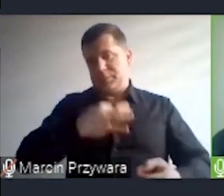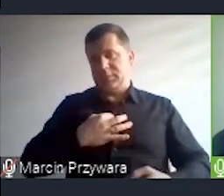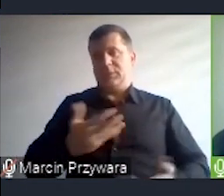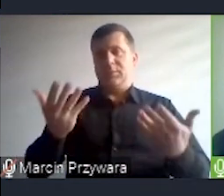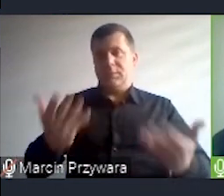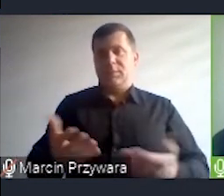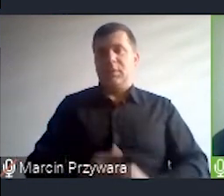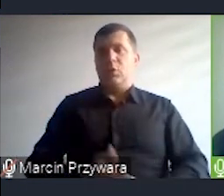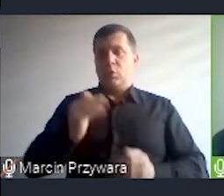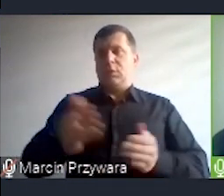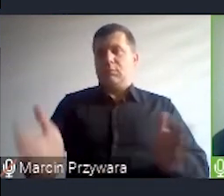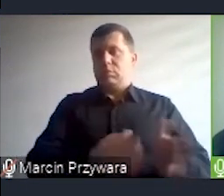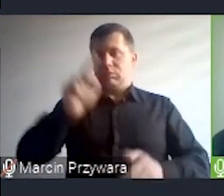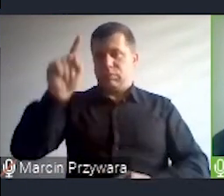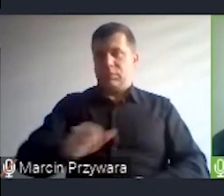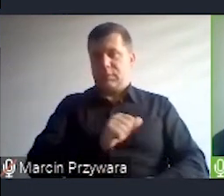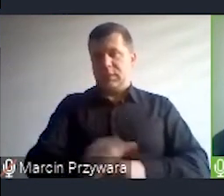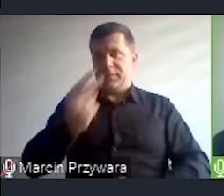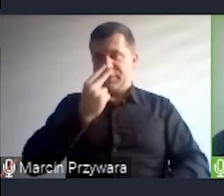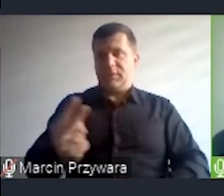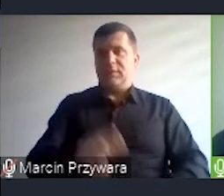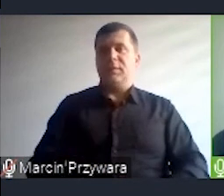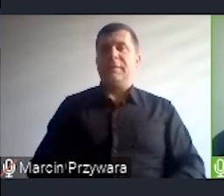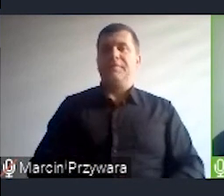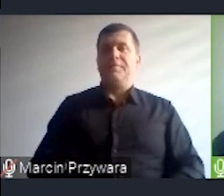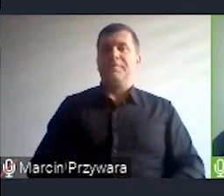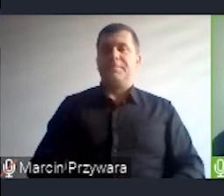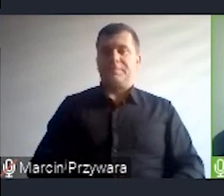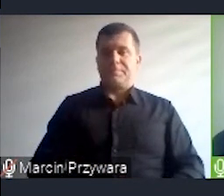O już przygotowane było jedno widzę – i jest.